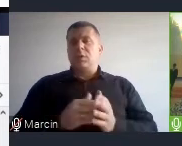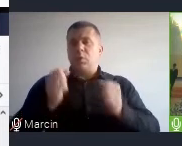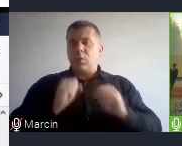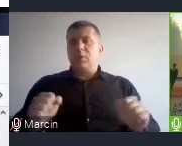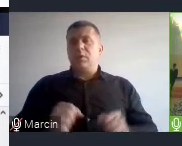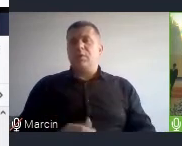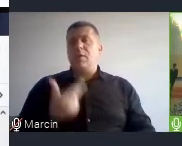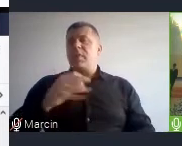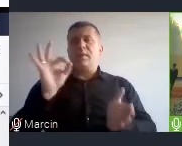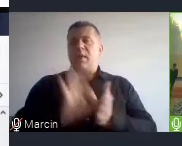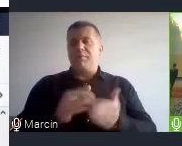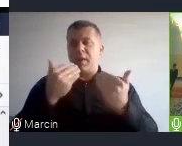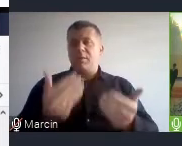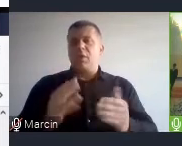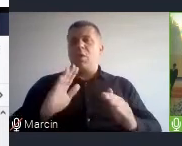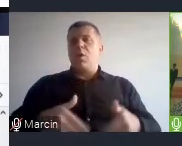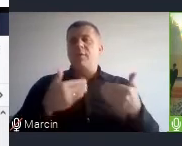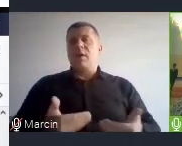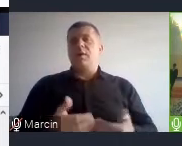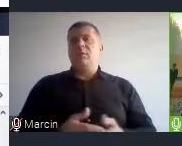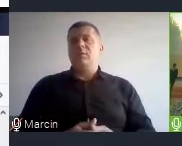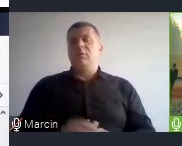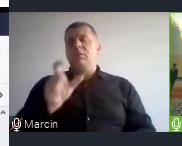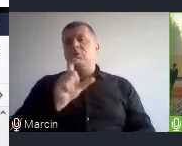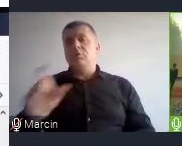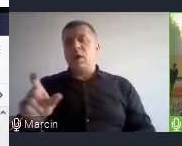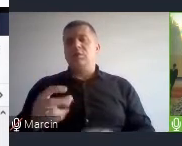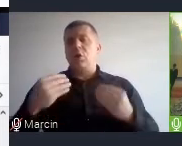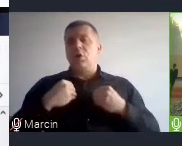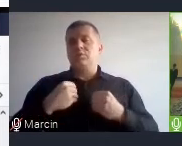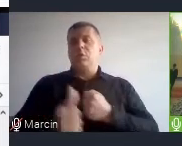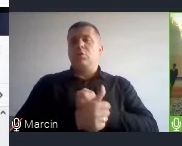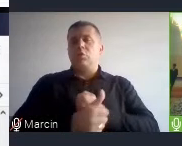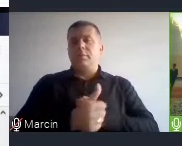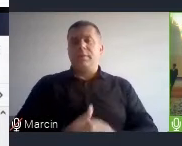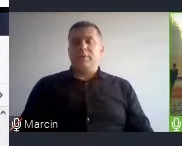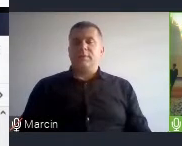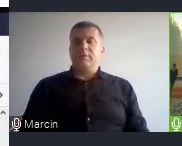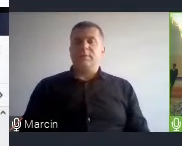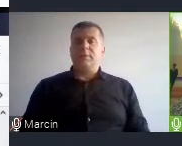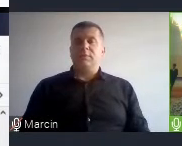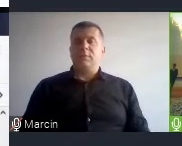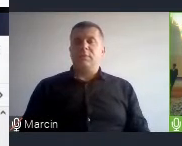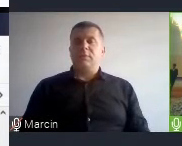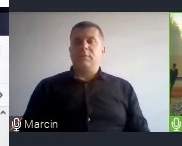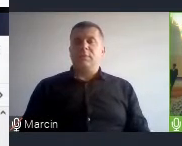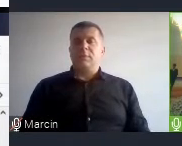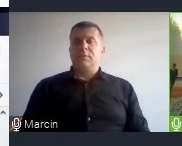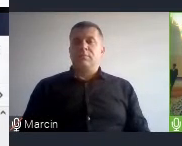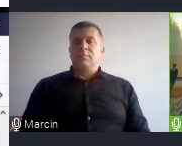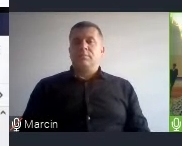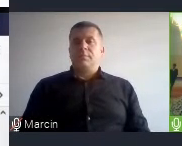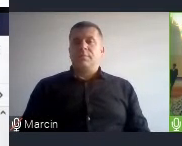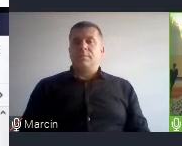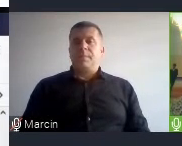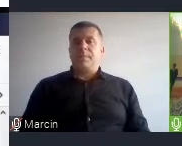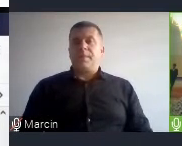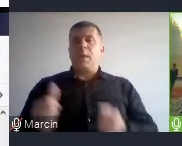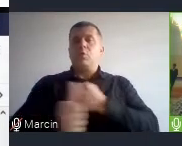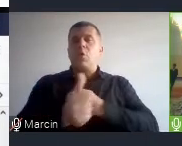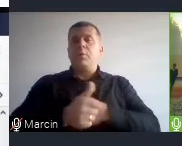Nie zapewnienie oferentom czasu na uzyskanie dokumentacji: dokumentacji zamówienia